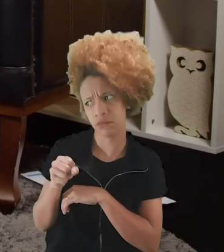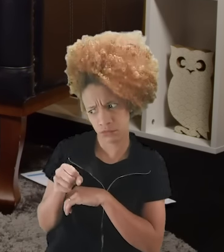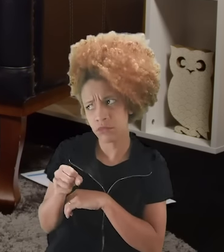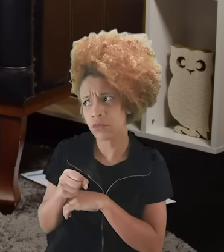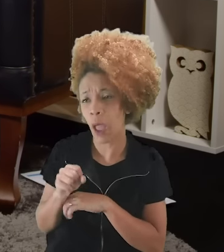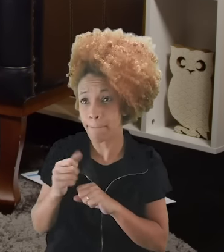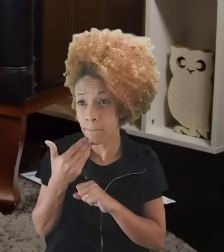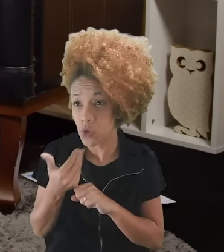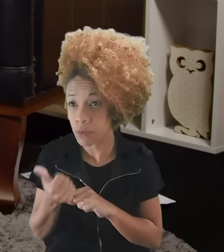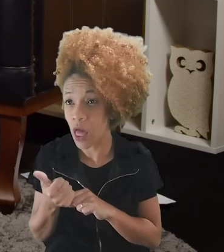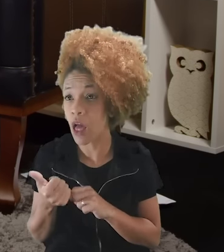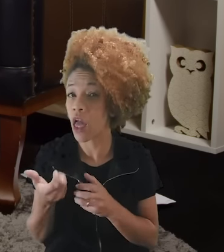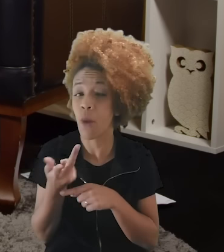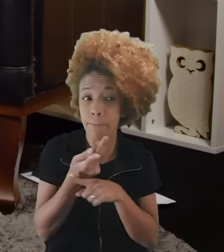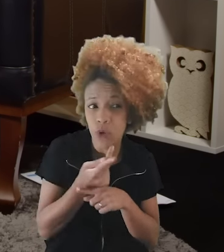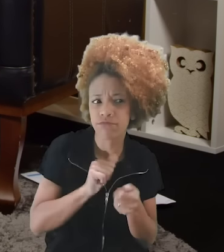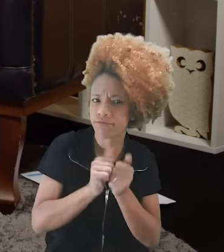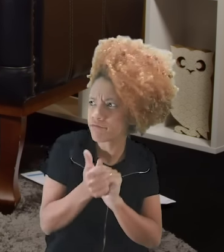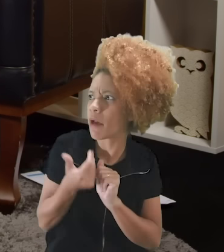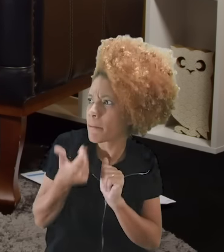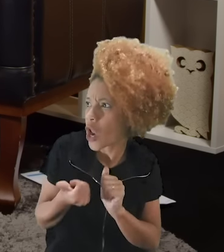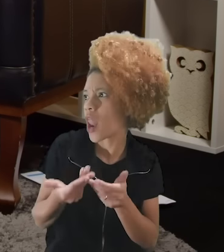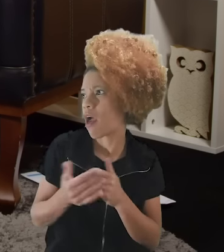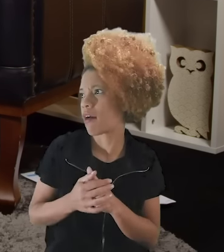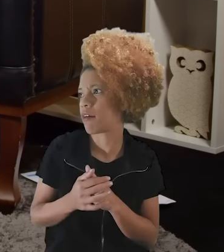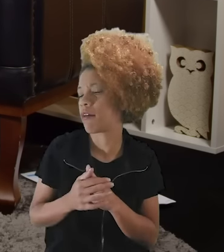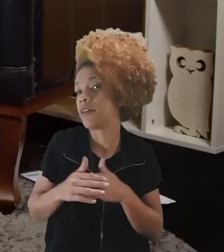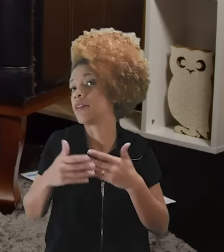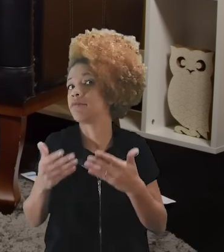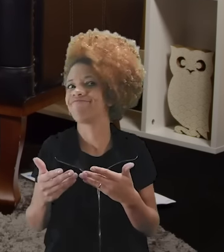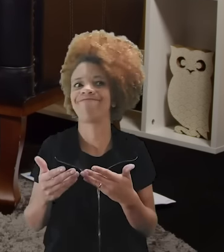que você acha que eu posso melhorar tô realmente buscando me aperfeiçoar nisso e daí os caras não